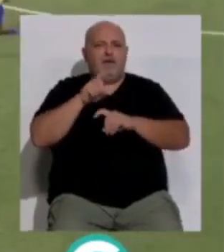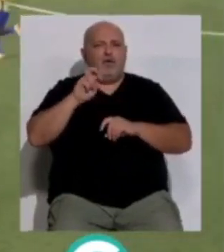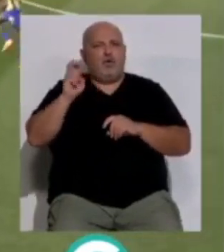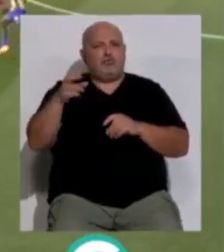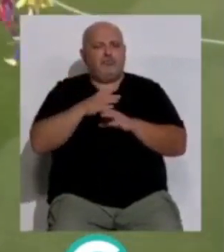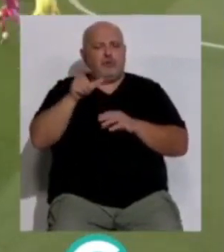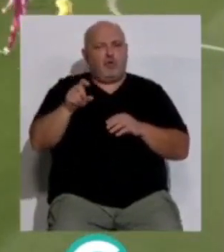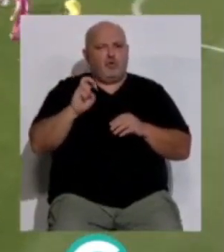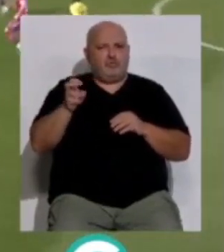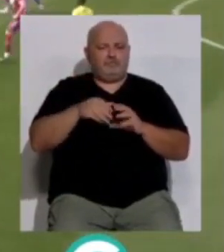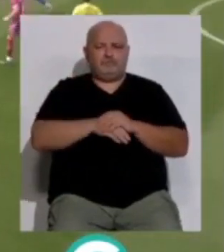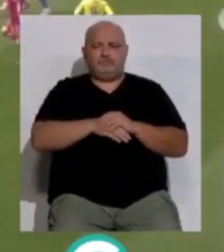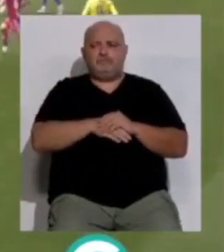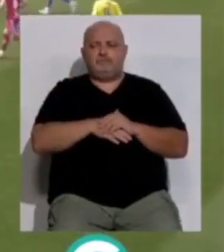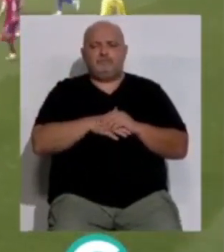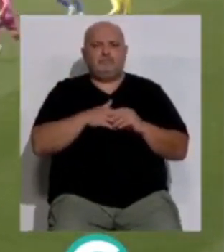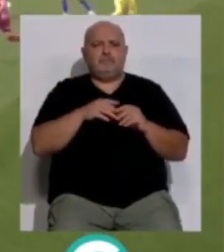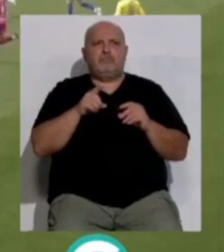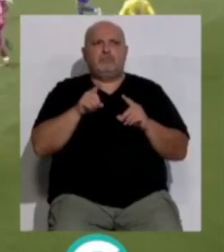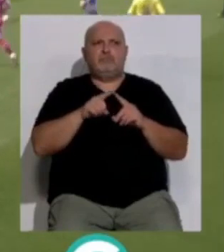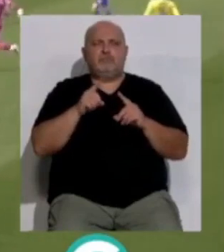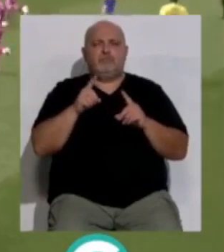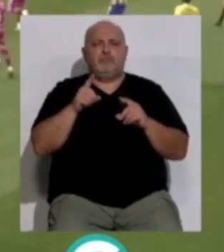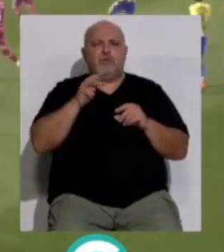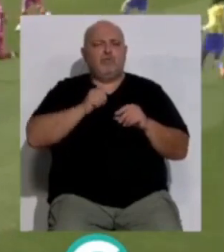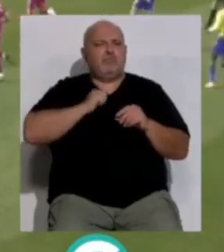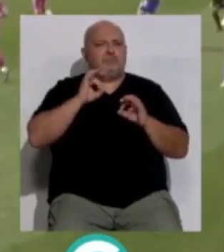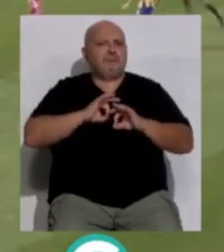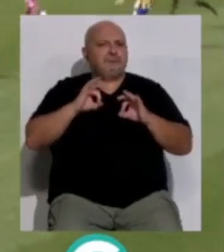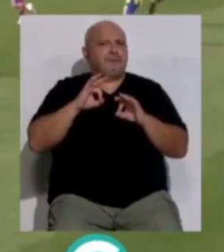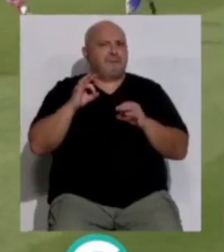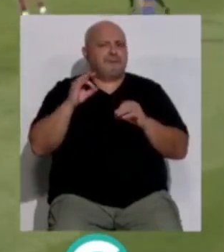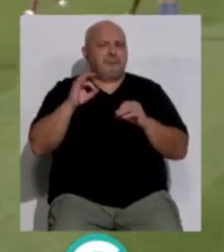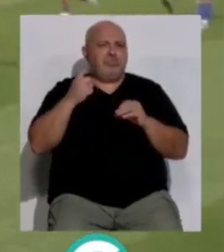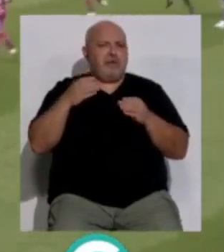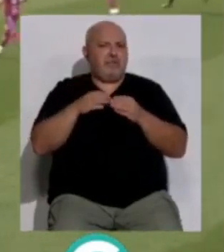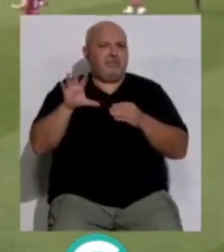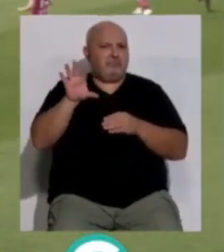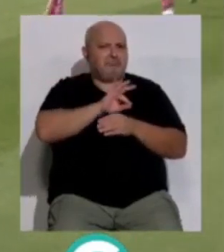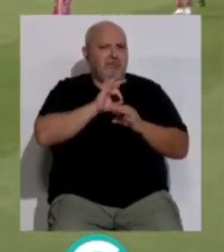futbolista que llama la atención que no tenga oportunidades en el primer equipo ni siquiera